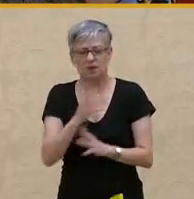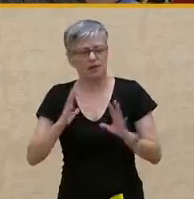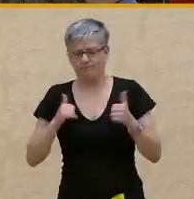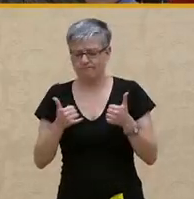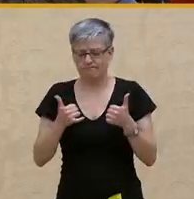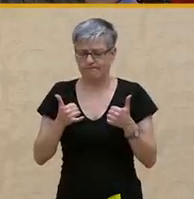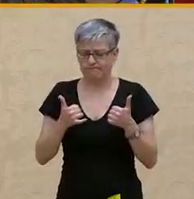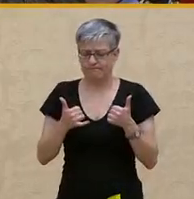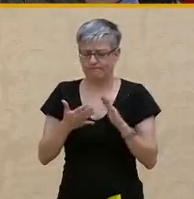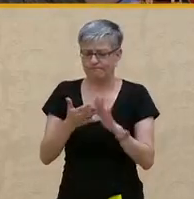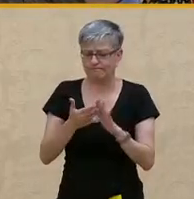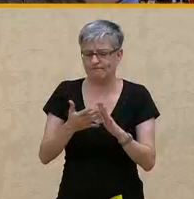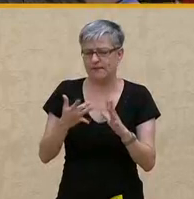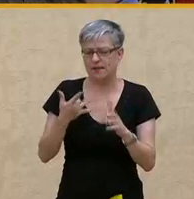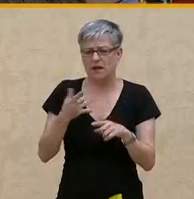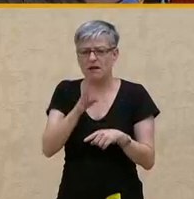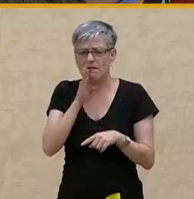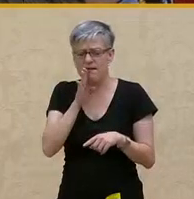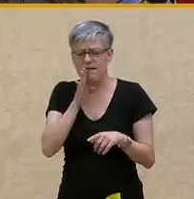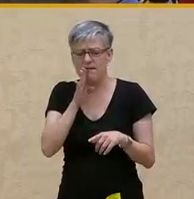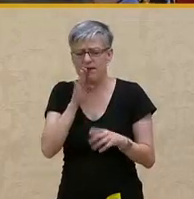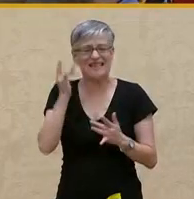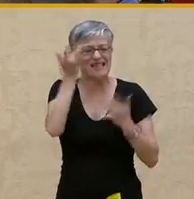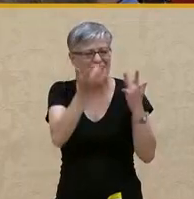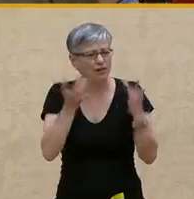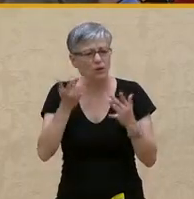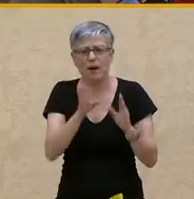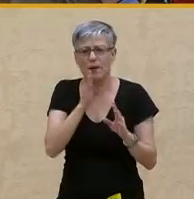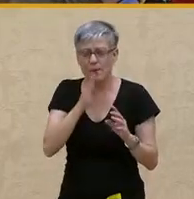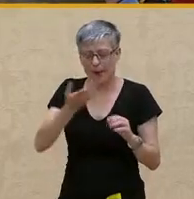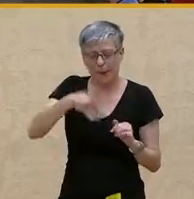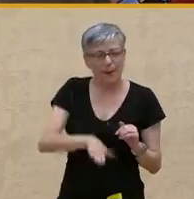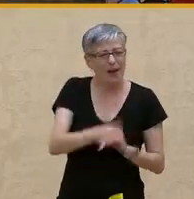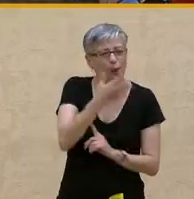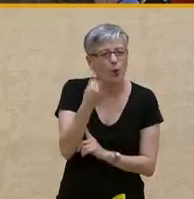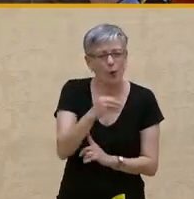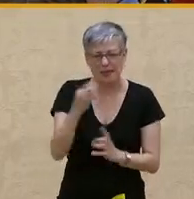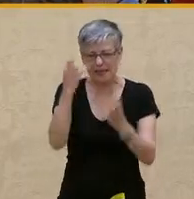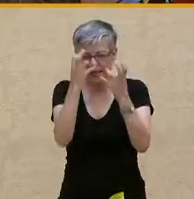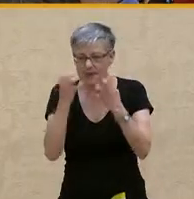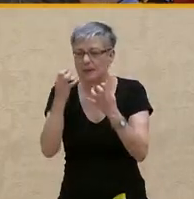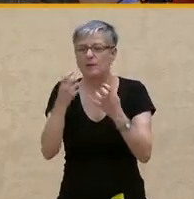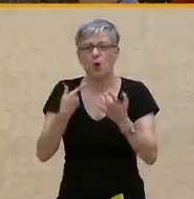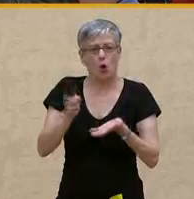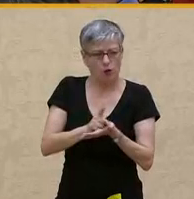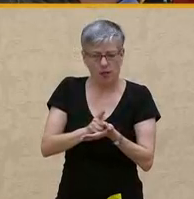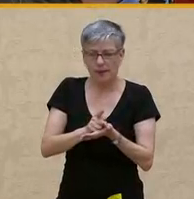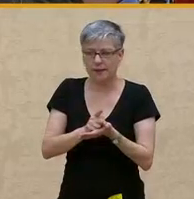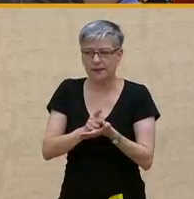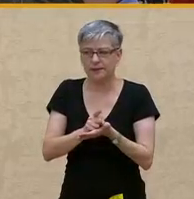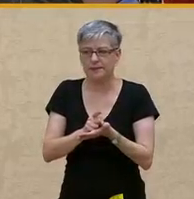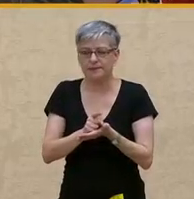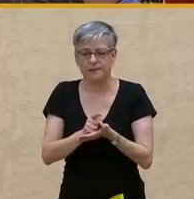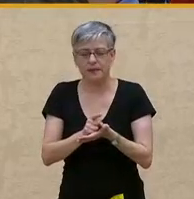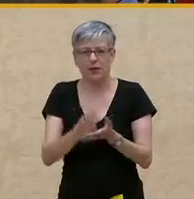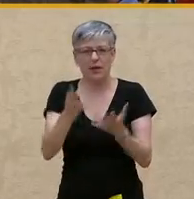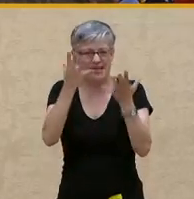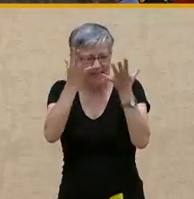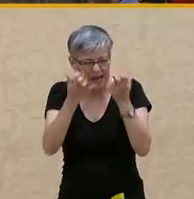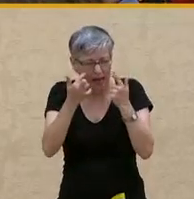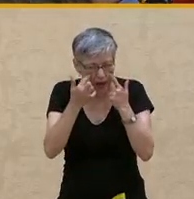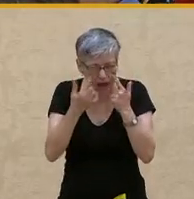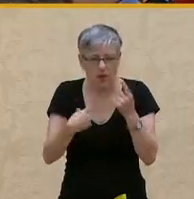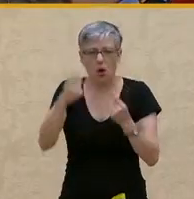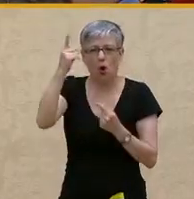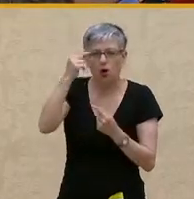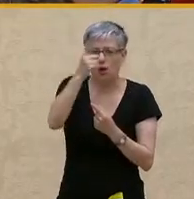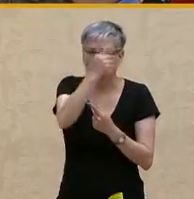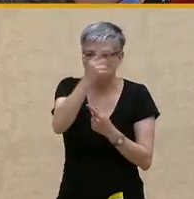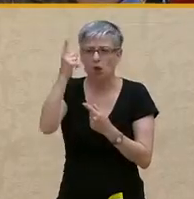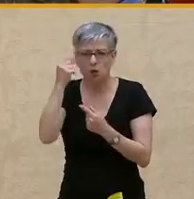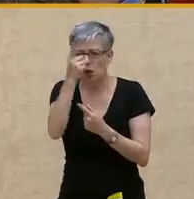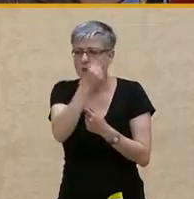me seguían los mismos síntomas que tuve cuando era joven, y con la sequedad, me seguían dando gotas,